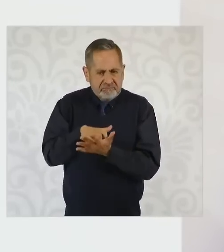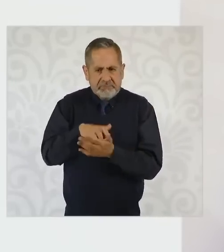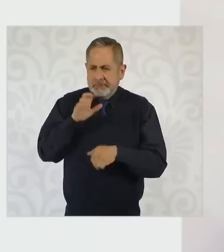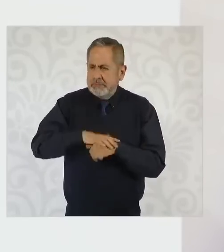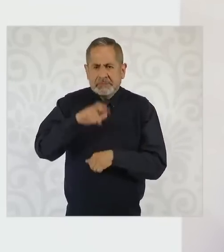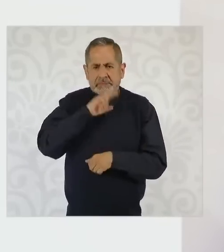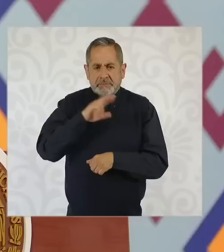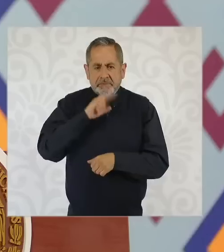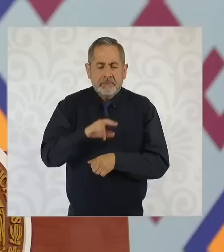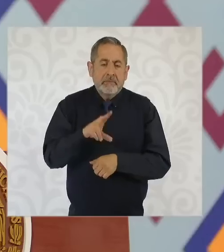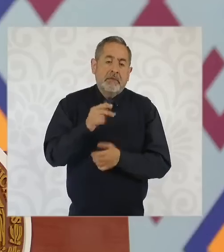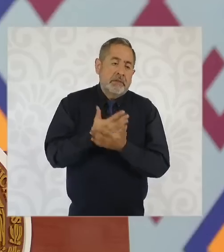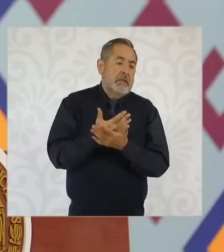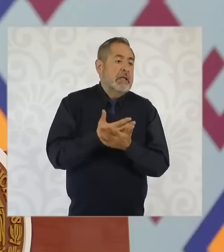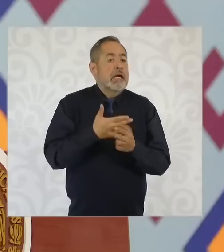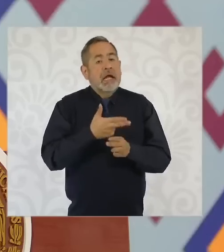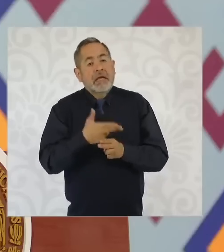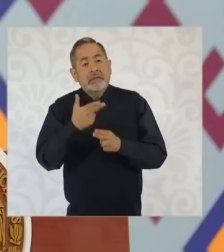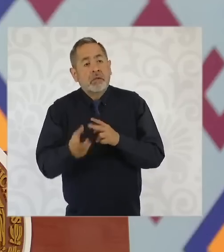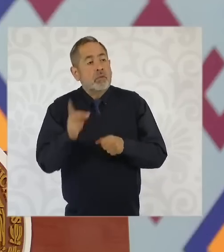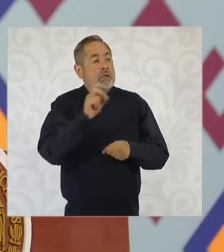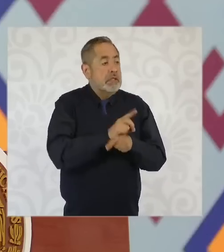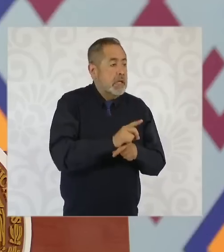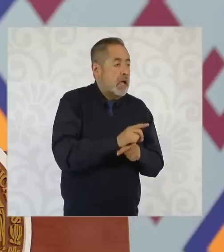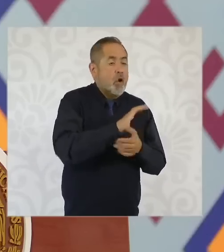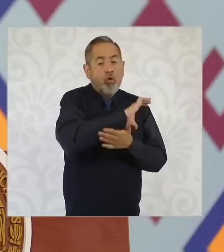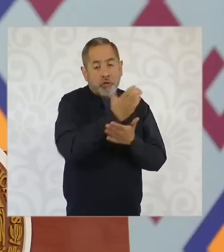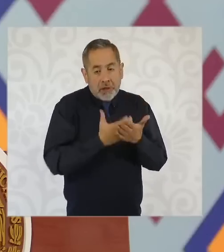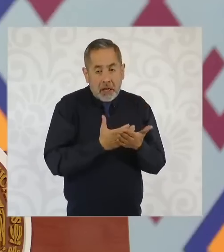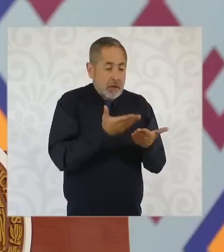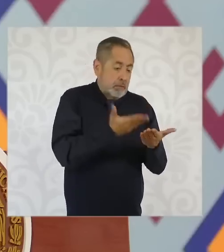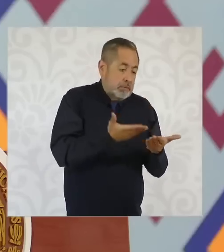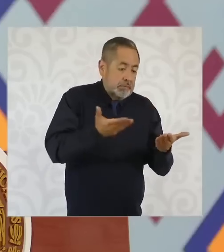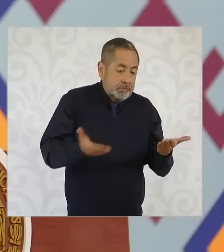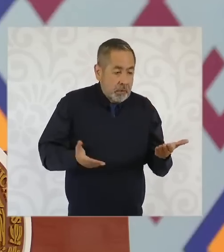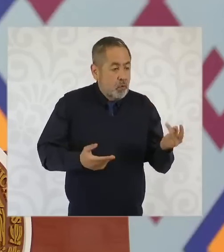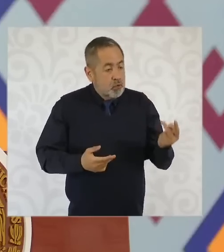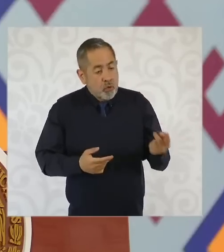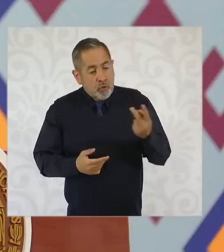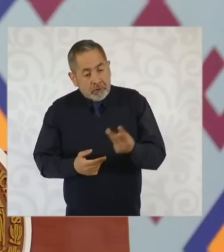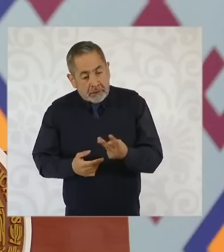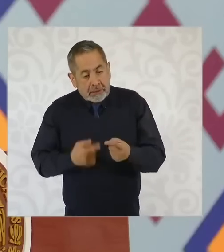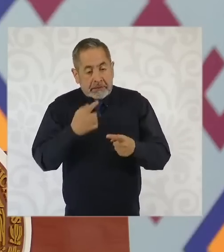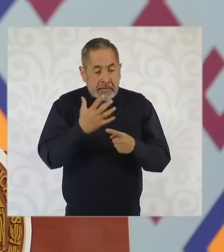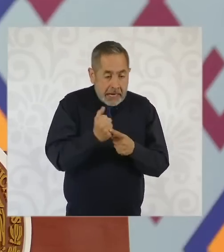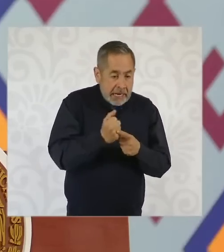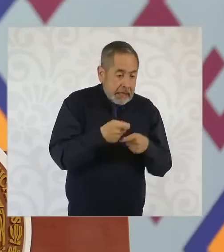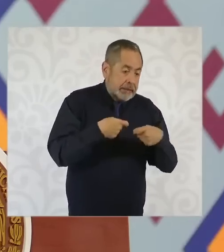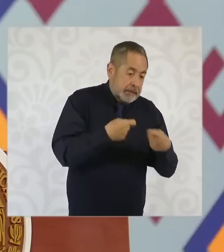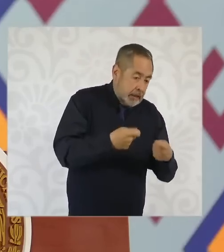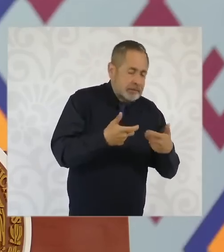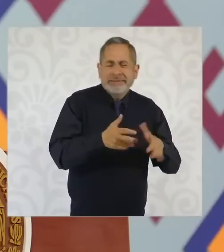la licitación y que llegue el recurso y que sino Sencillamente adquieres la mezcla y ya los equipos